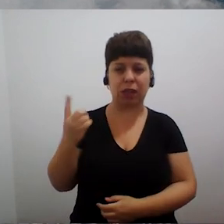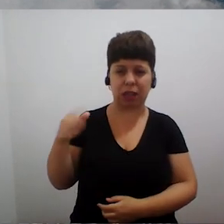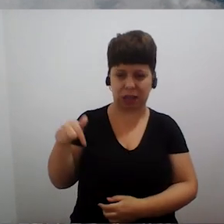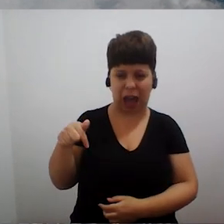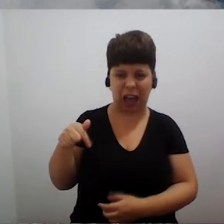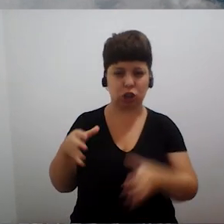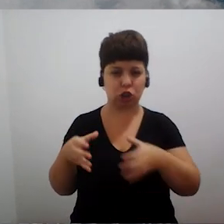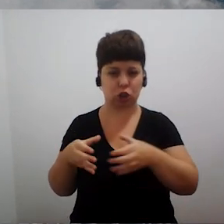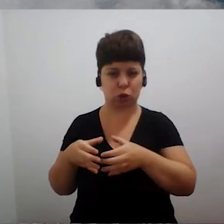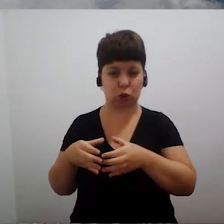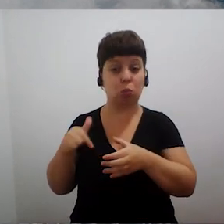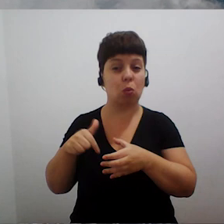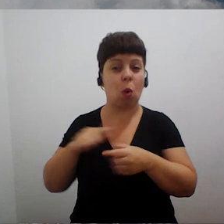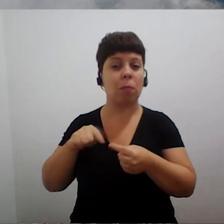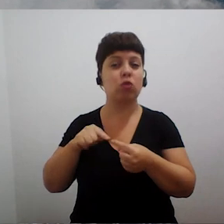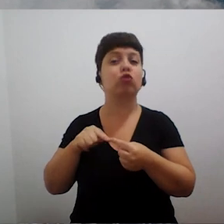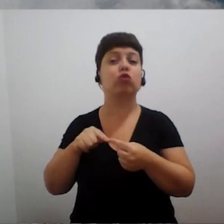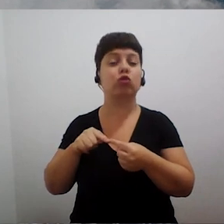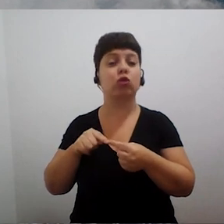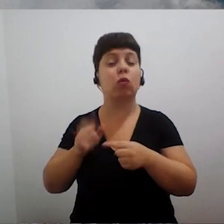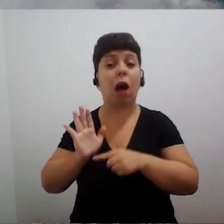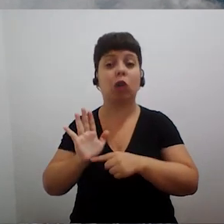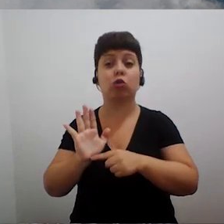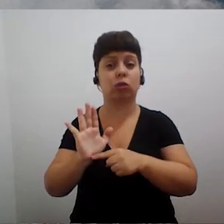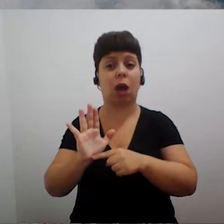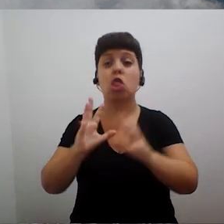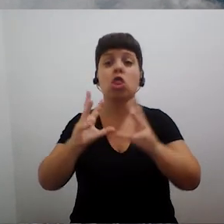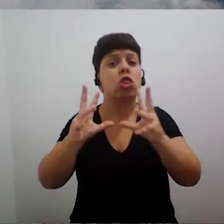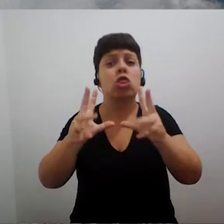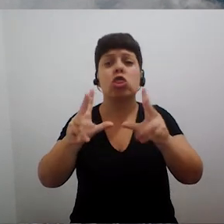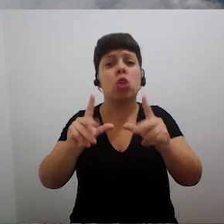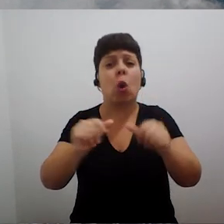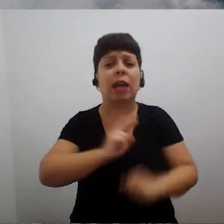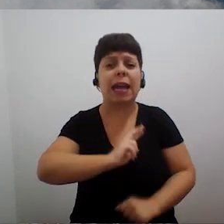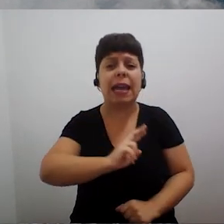e o objetivo dela é contribuir para que todas as tradições religiosas,